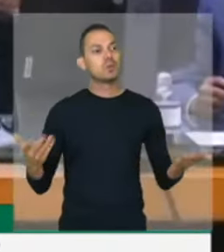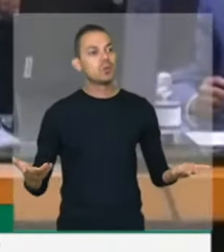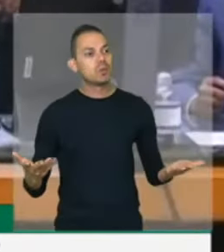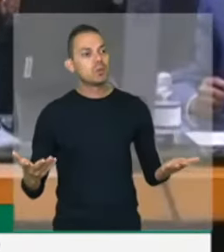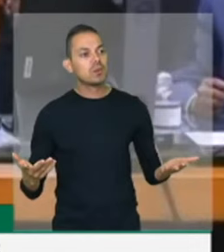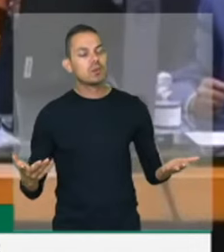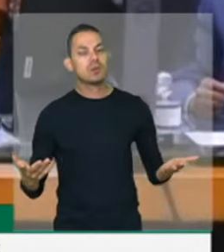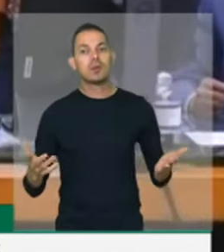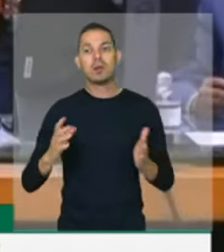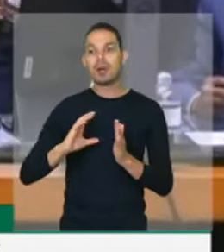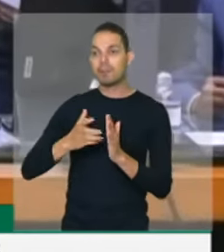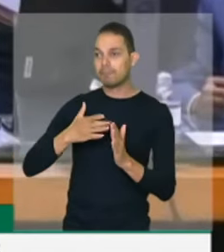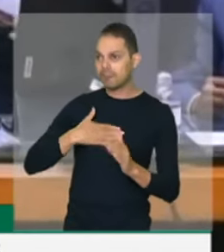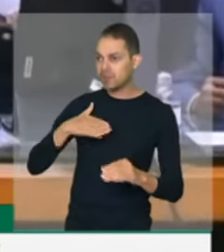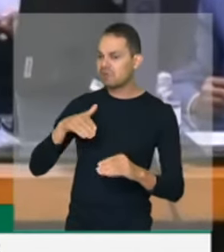CRISE QUE ESTAMOS VIVENCIANDO